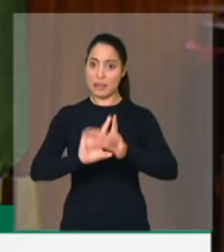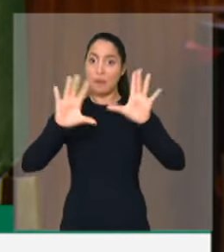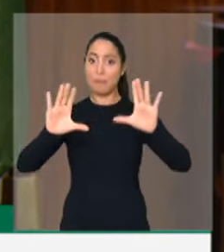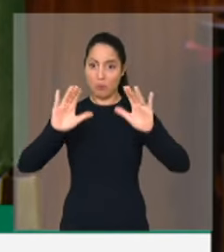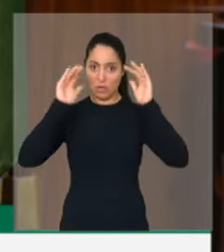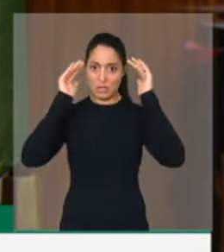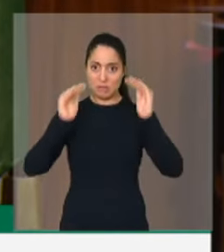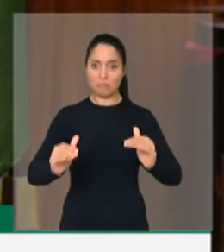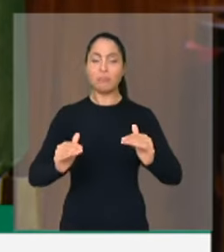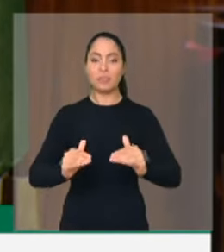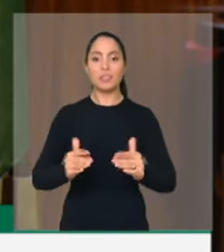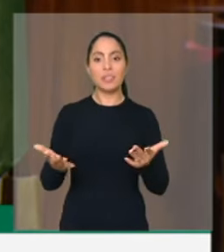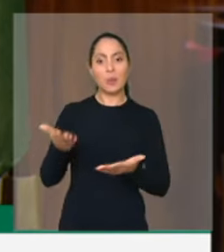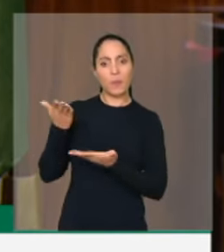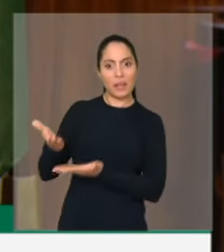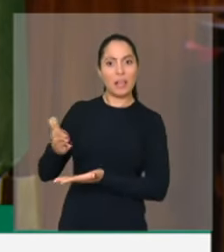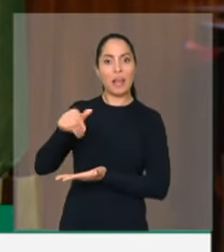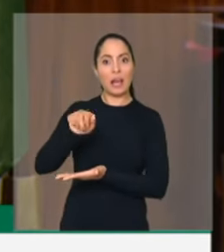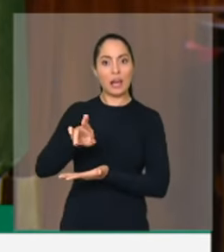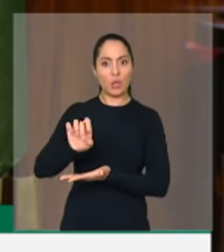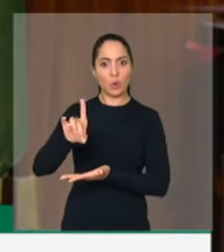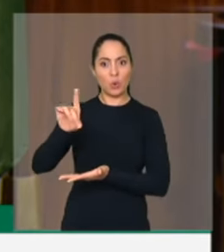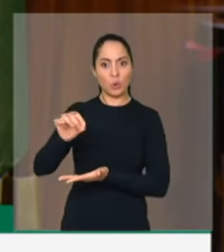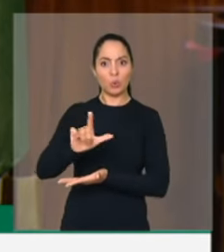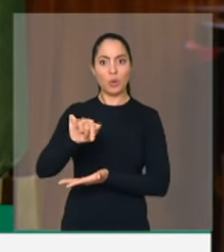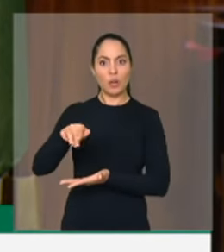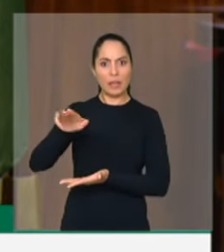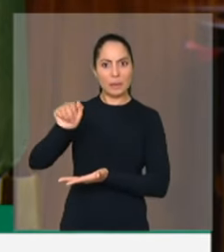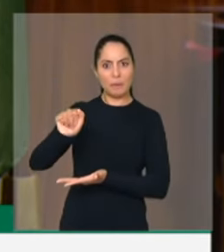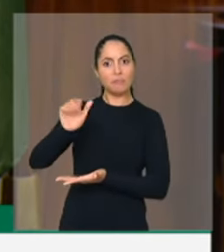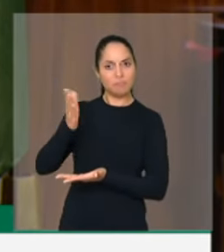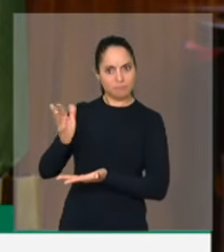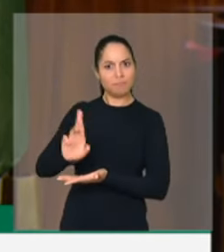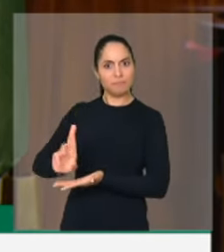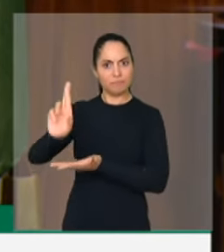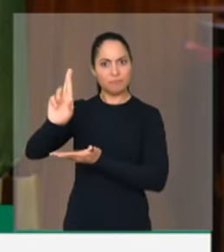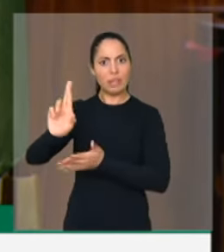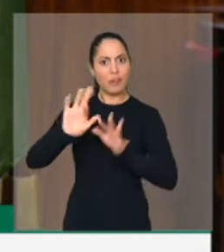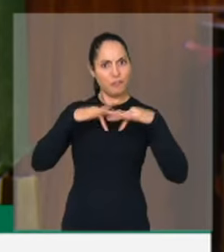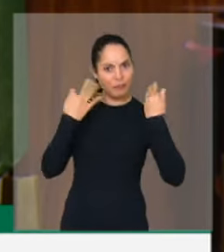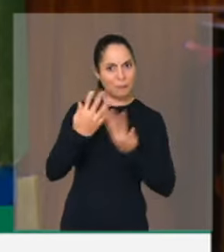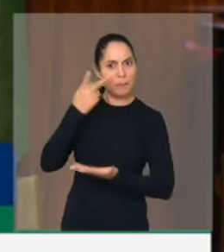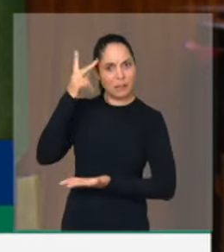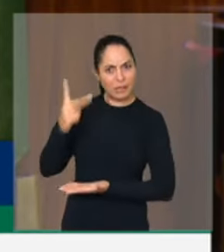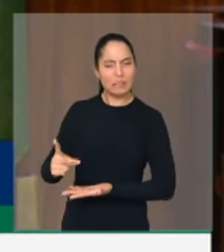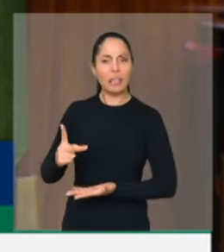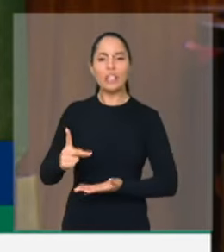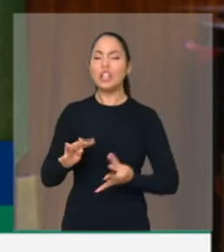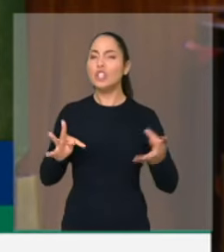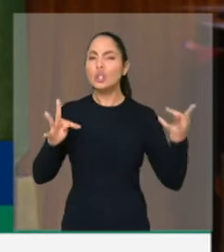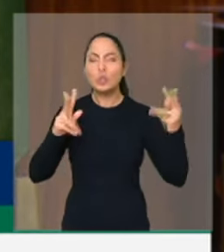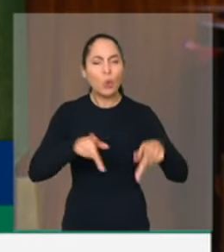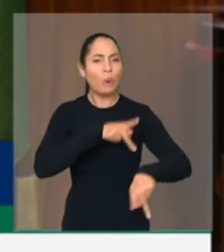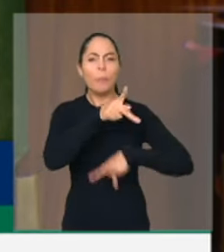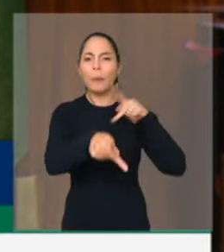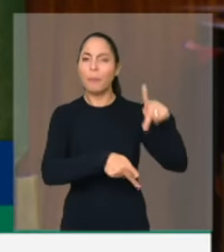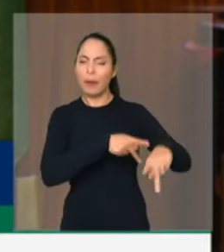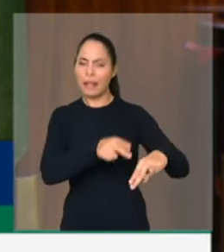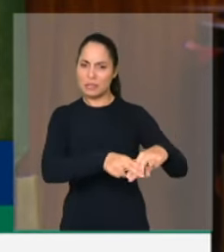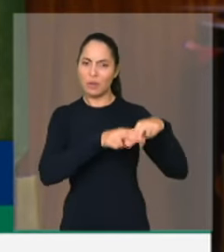EM NOME DE.... DE TODA A SUA FAMÍLIA DE TODOS QUE SOFREM PARA... PELA PERDA DE PARENTES, ESTAREMOS... AINDA